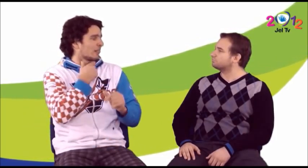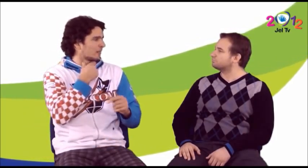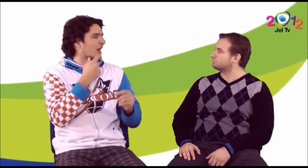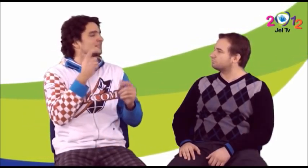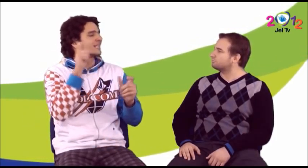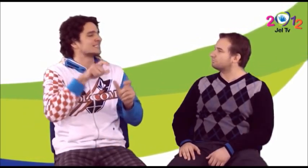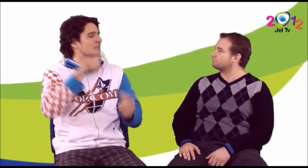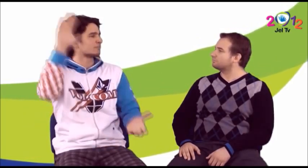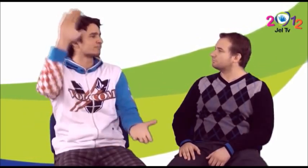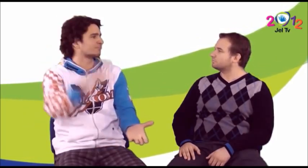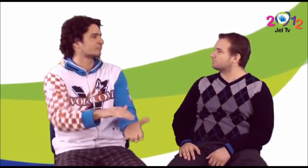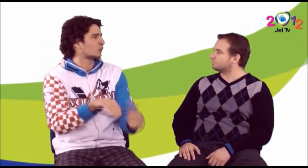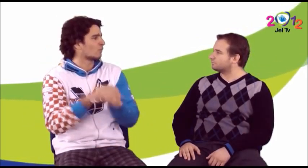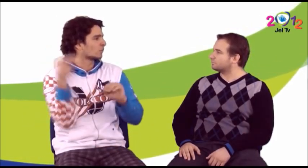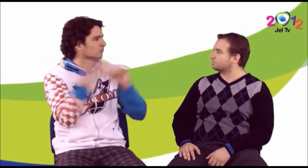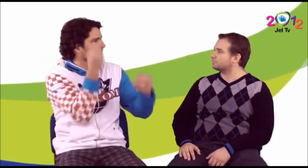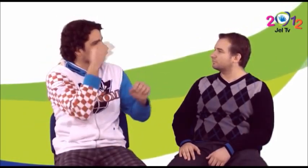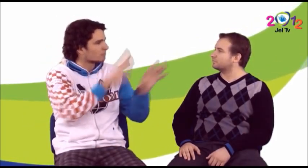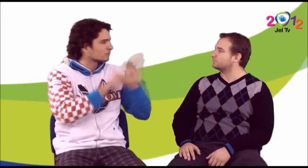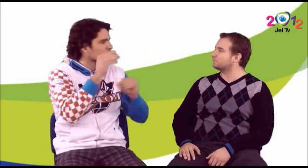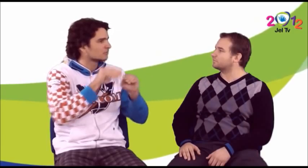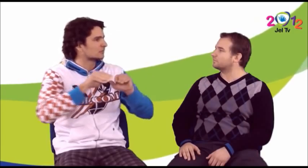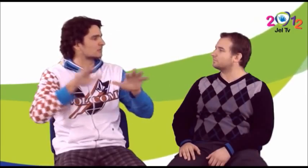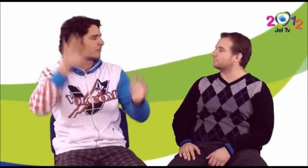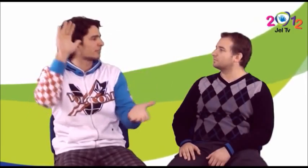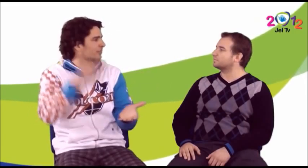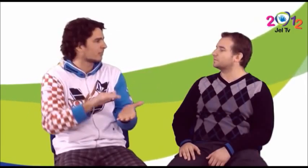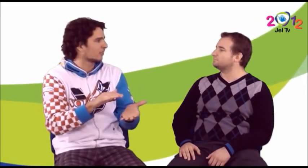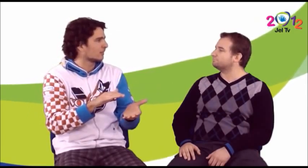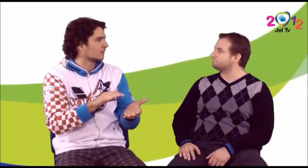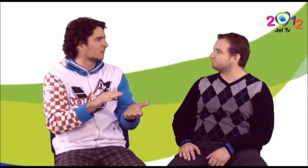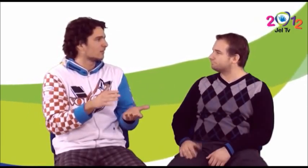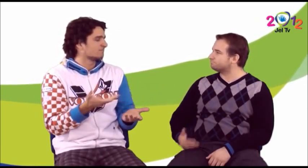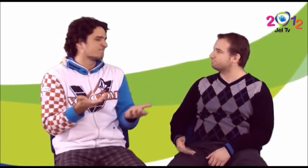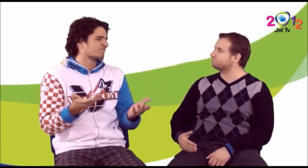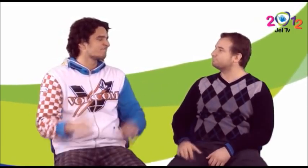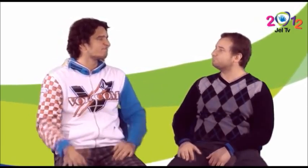Ezért csökkent a külföldi tanulók száma az iskolában.